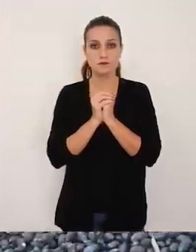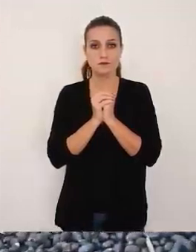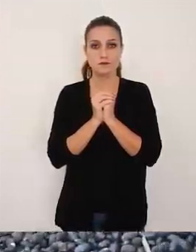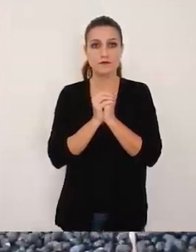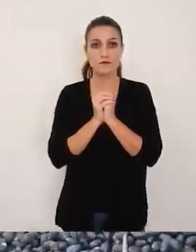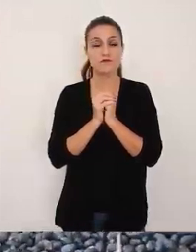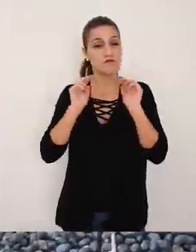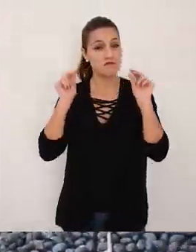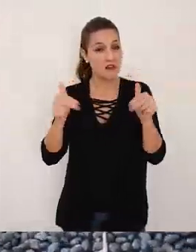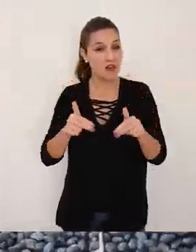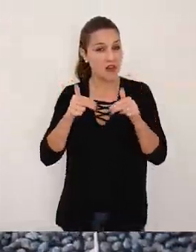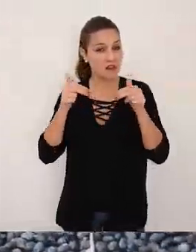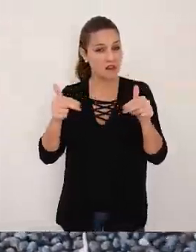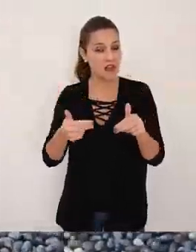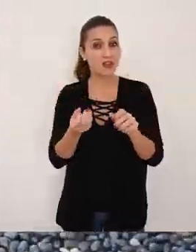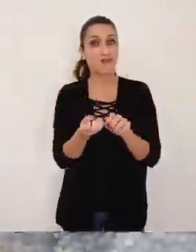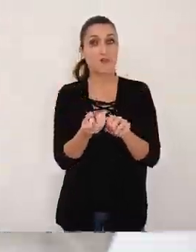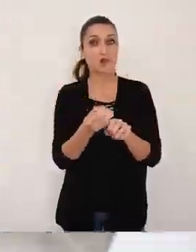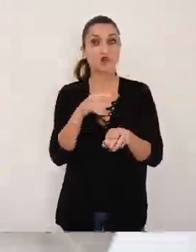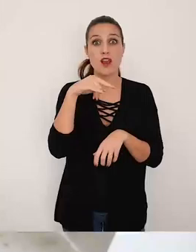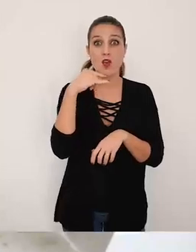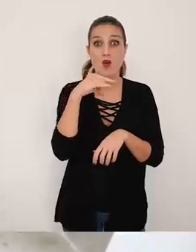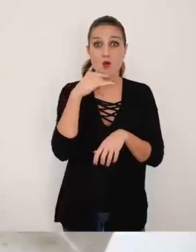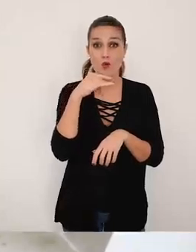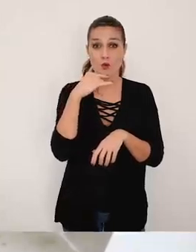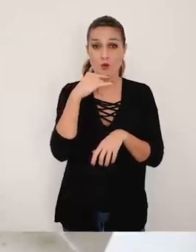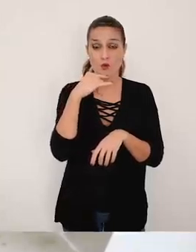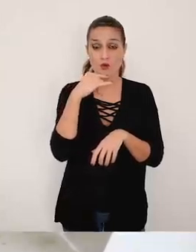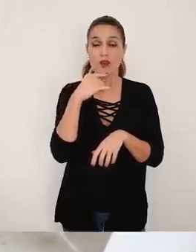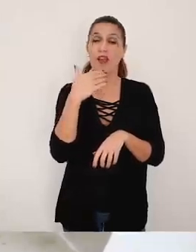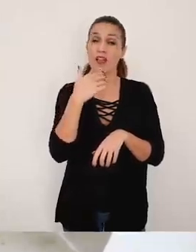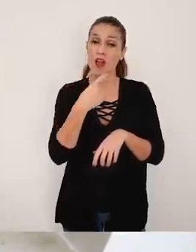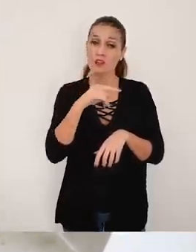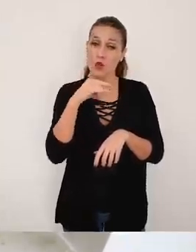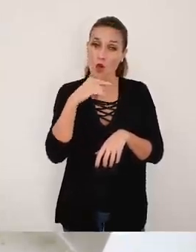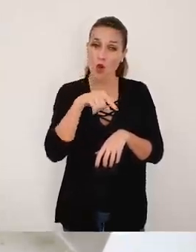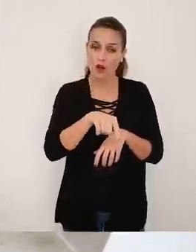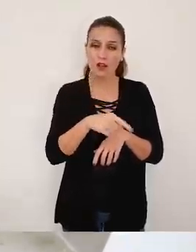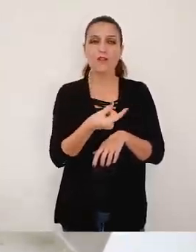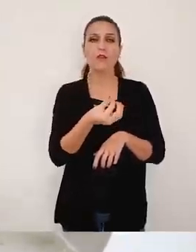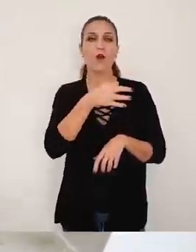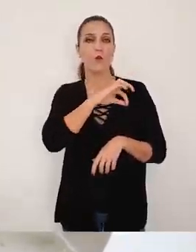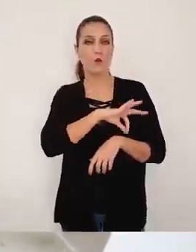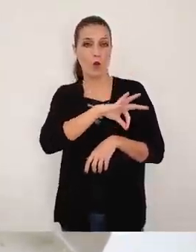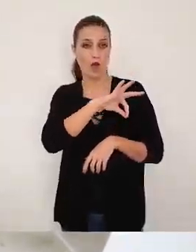Per secoli la produzione olivicola ha sostenuto l’economia giurdignanese e ancora oggi l’olio